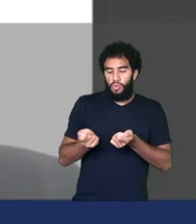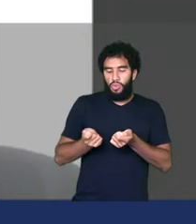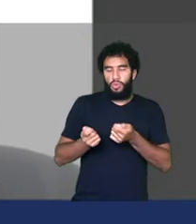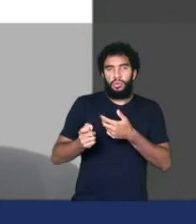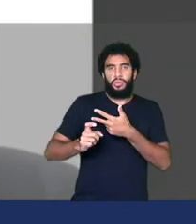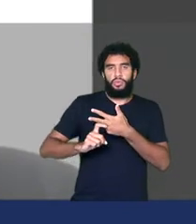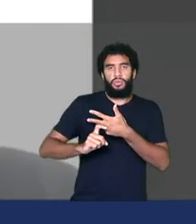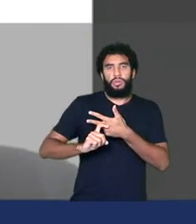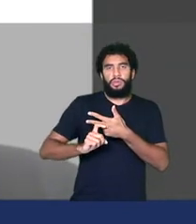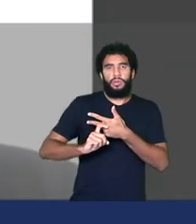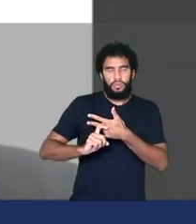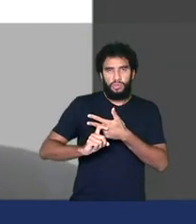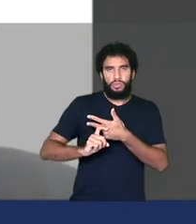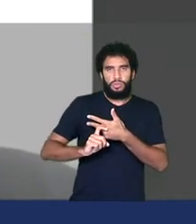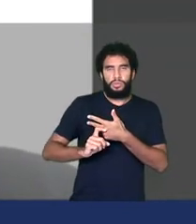APROVEITA DE UM MOMENTO QUE